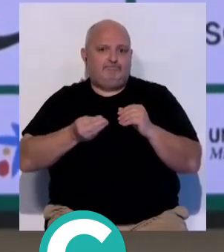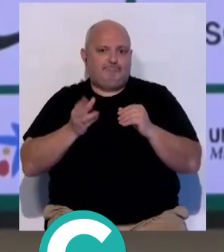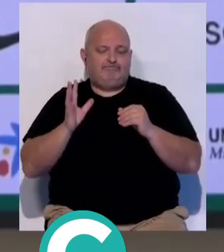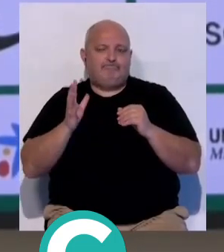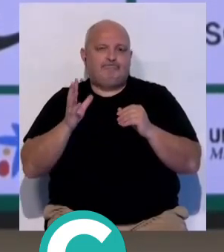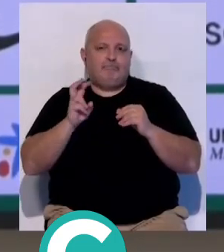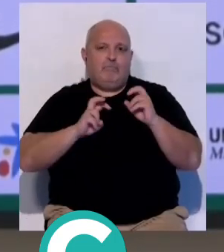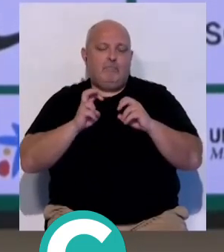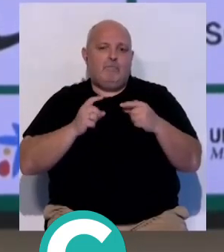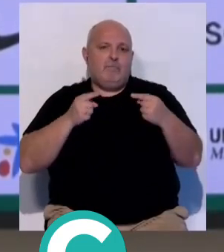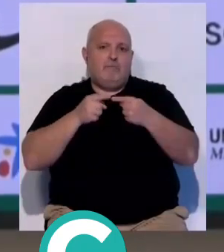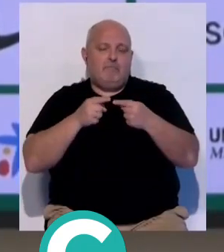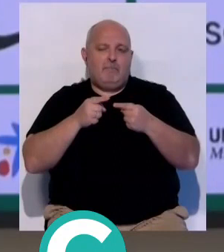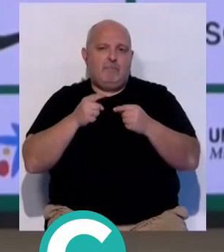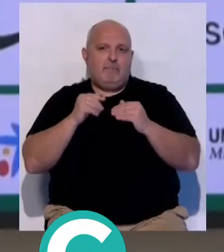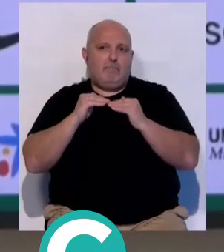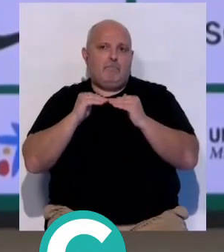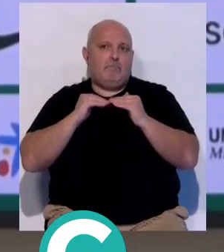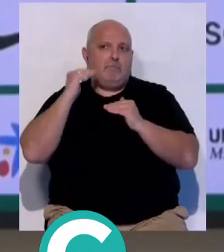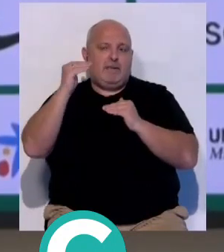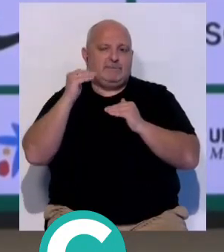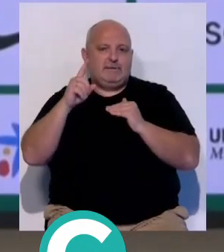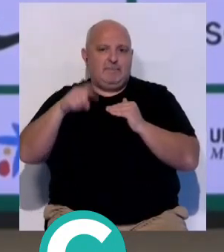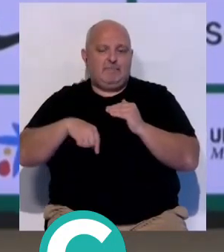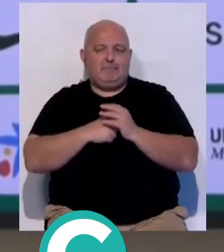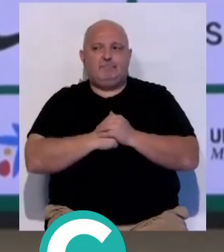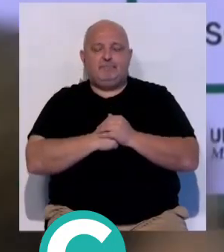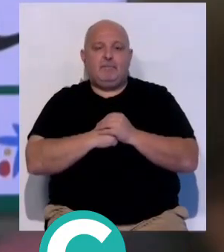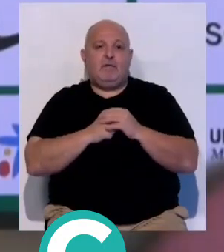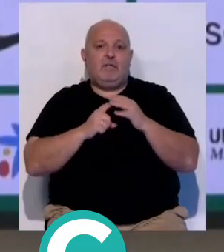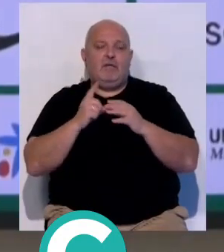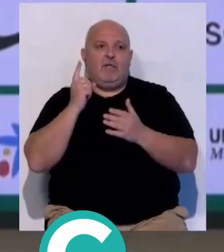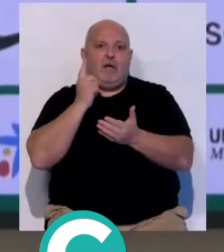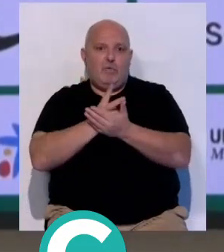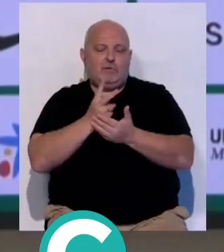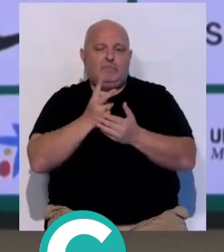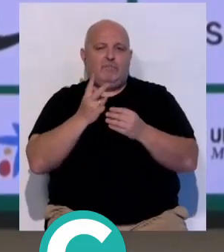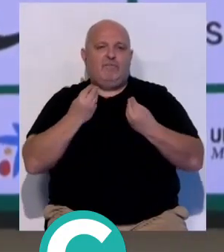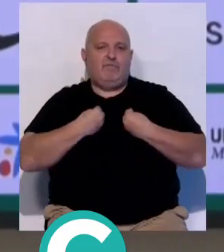Mayor adversidad Mayor es la oportunidad también y el desafío lo vamos a vivir como como es de esa